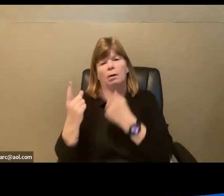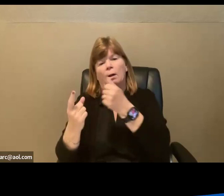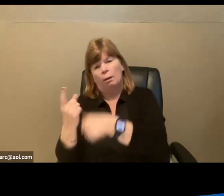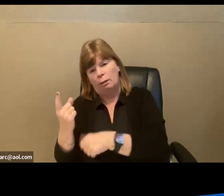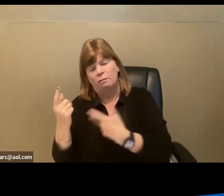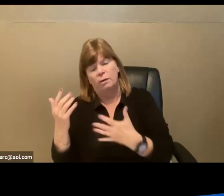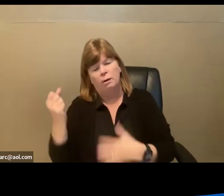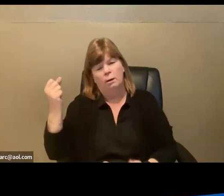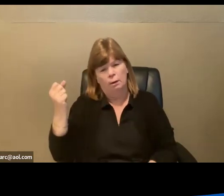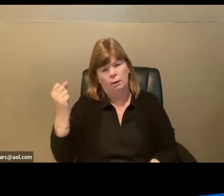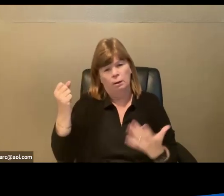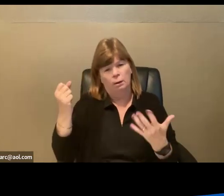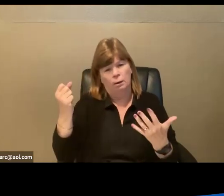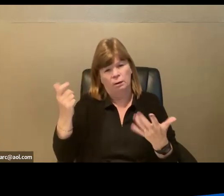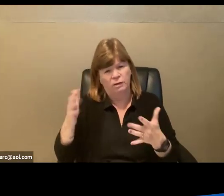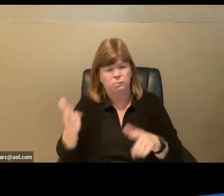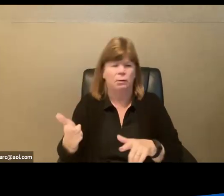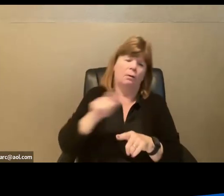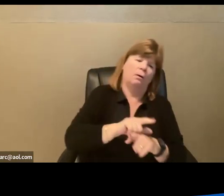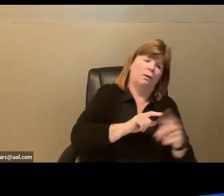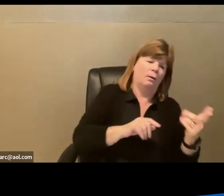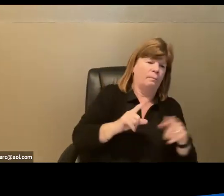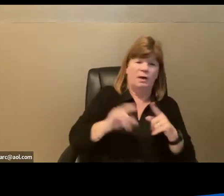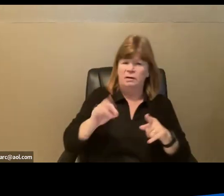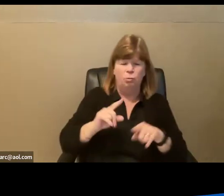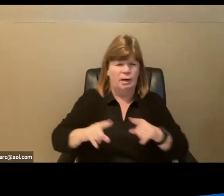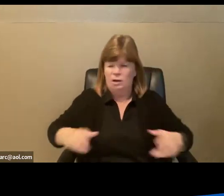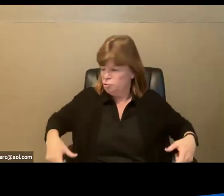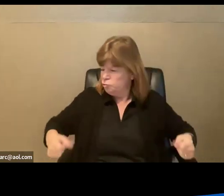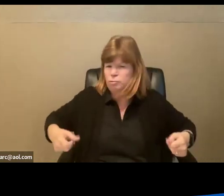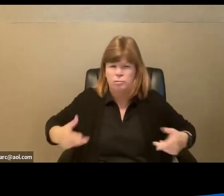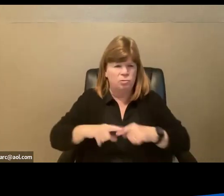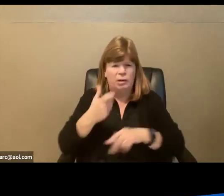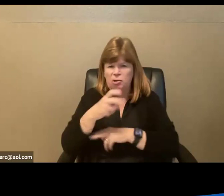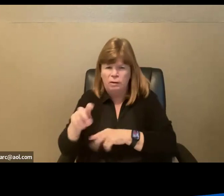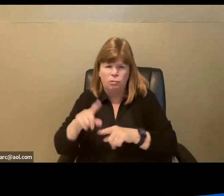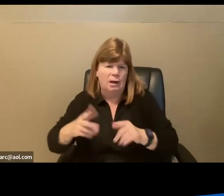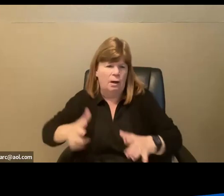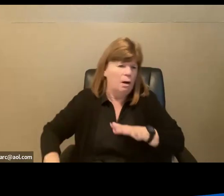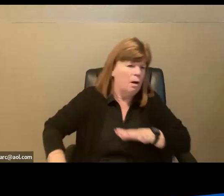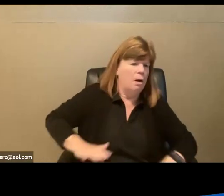Entonces te quedarás sin tu mano. No podrás transferirte. No podrás poner peso en tu mano. Puede ser un verdadero problema.